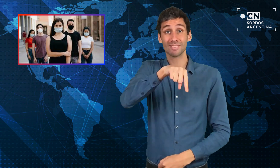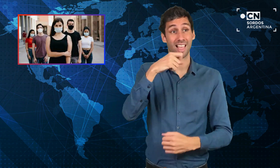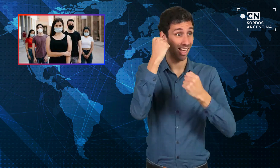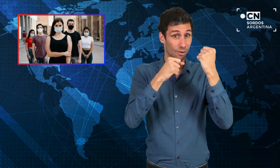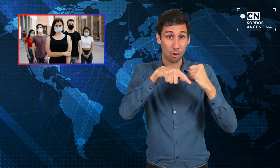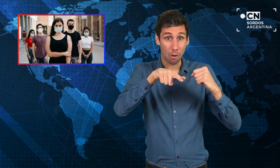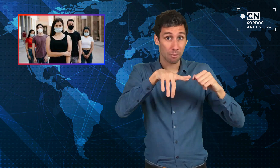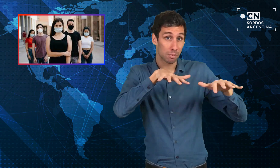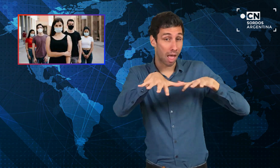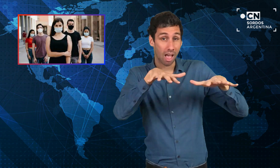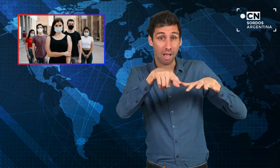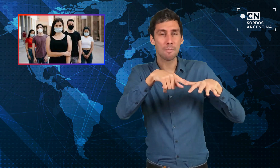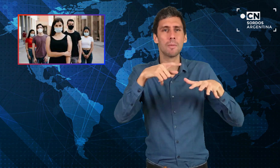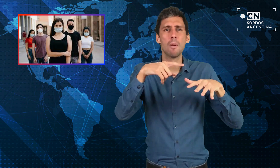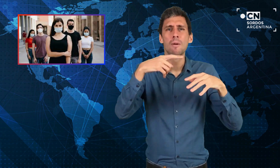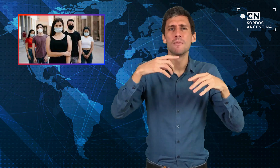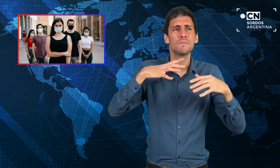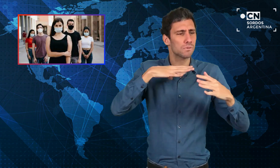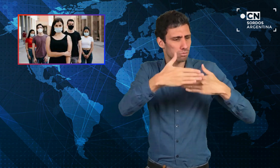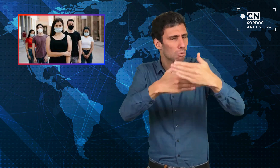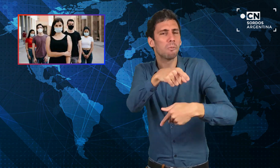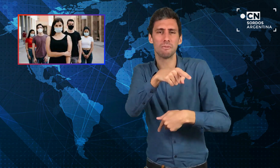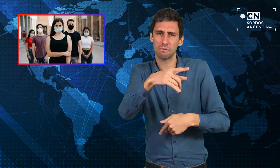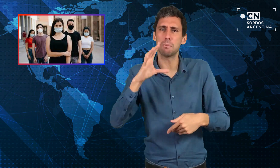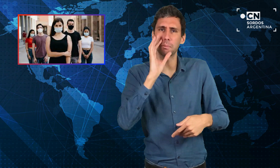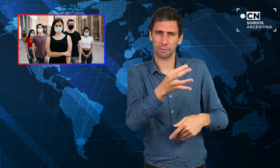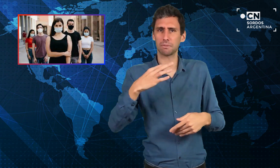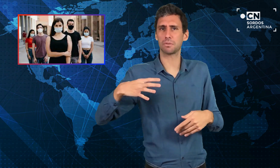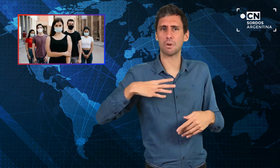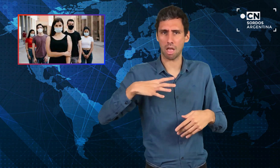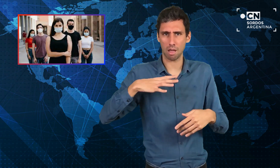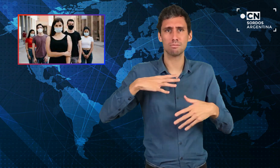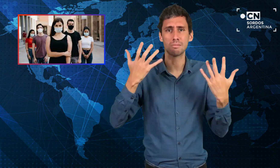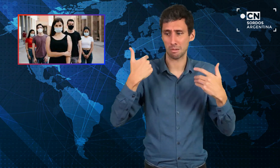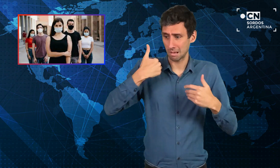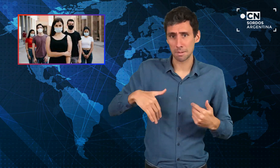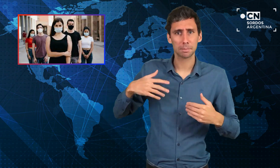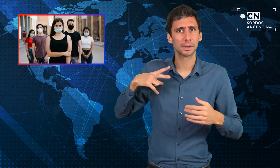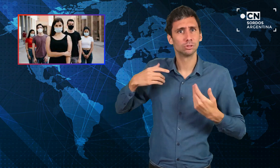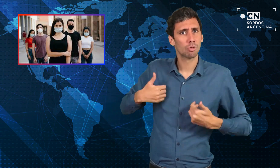La situación económica y la falta de progreso son las principales